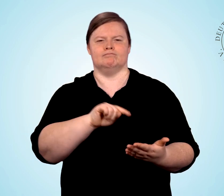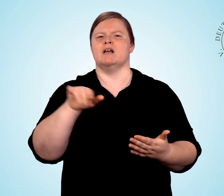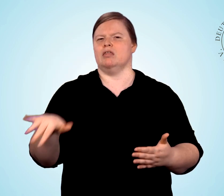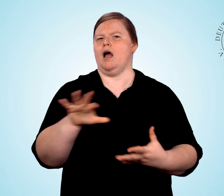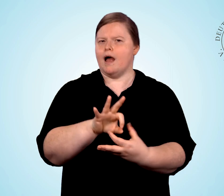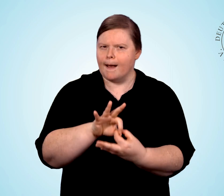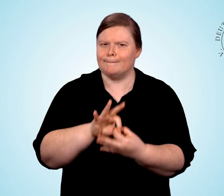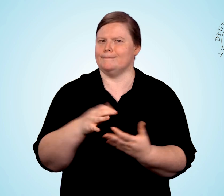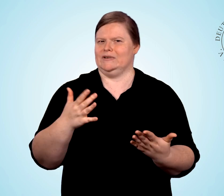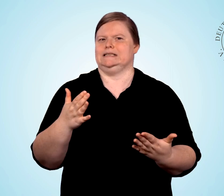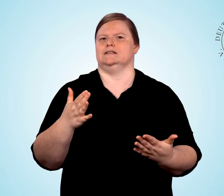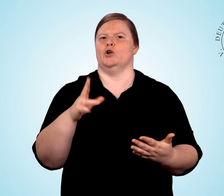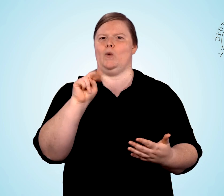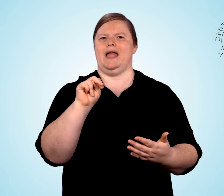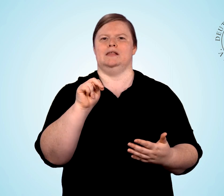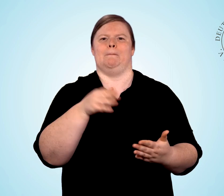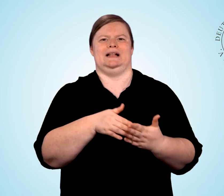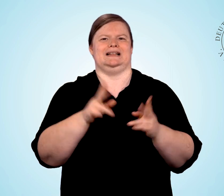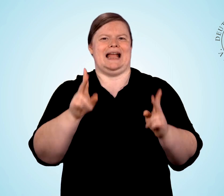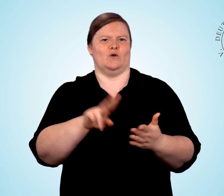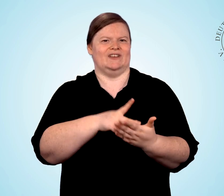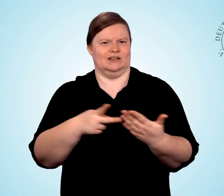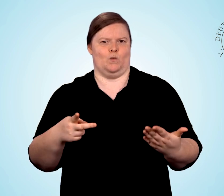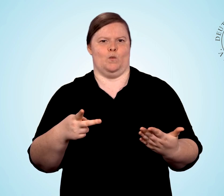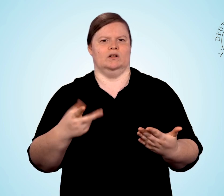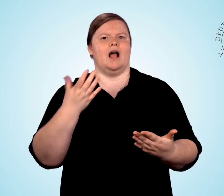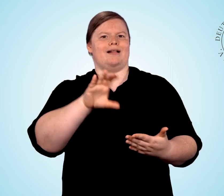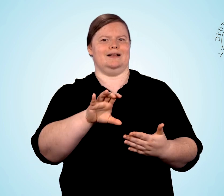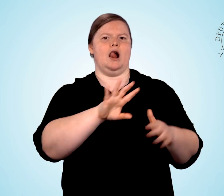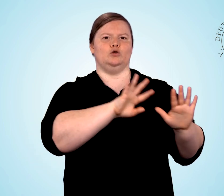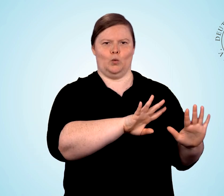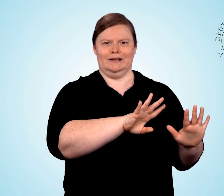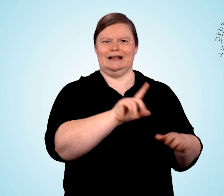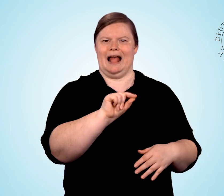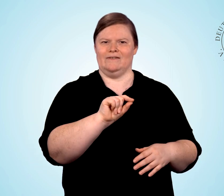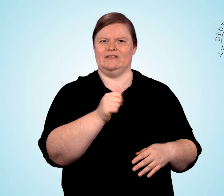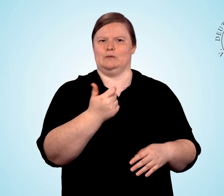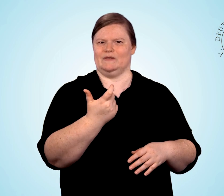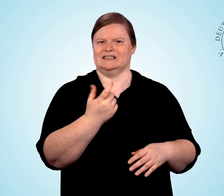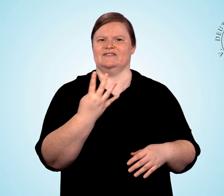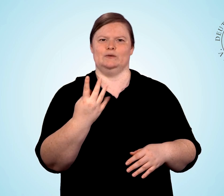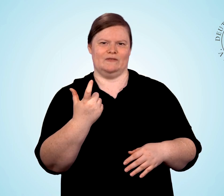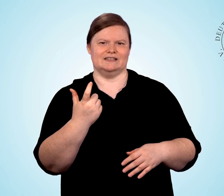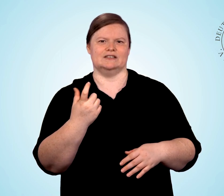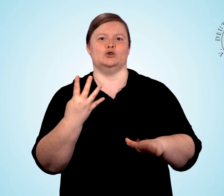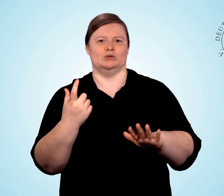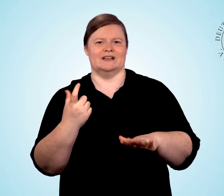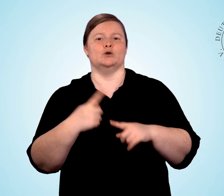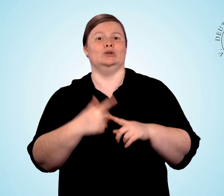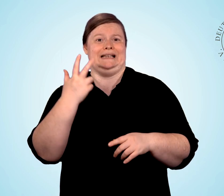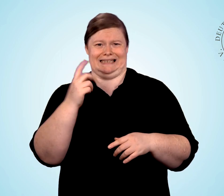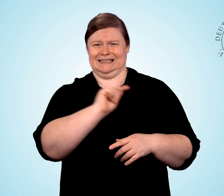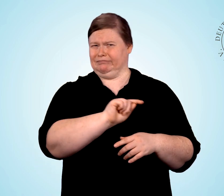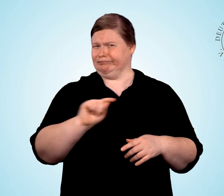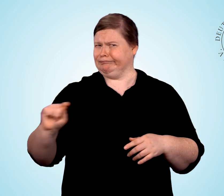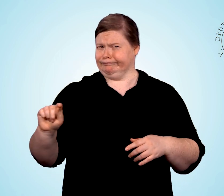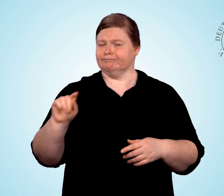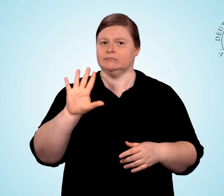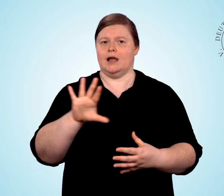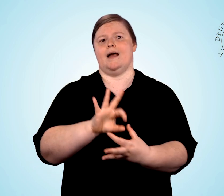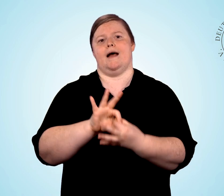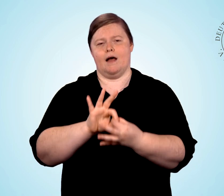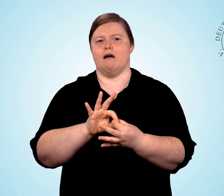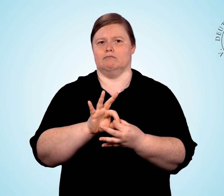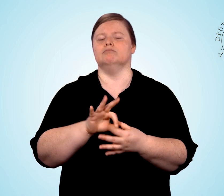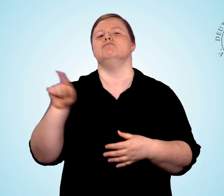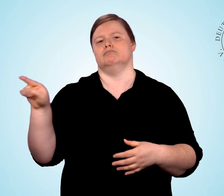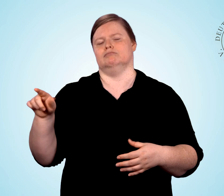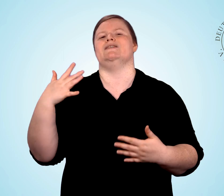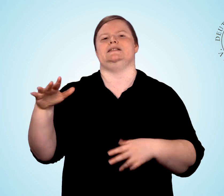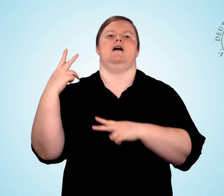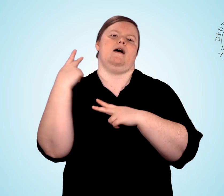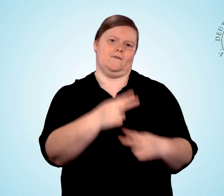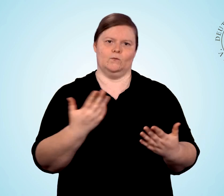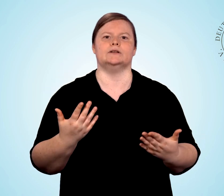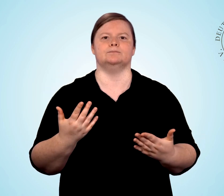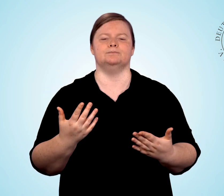in Bezug auf die UN-BRK Artikel 9, 11, 21, 24, 29 und 30 beantwortet: